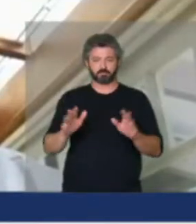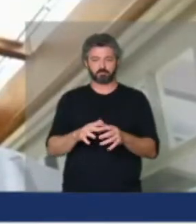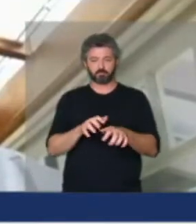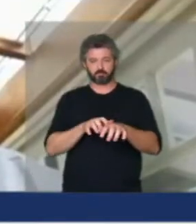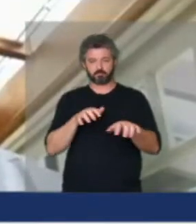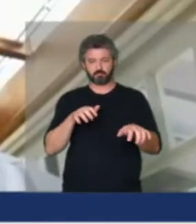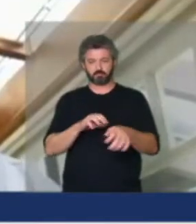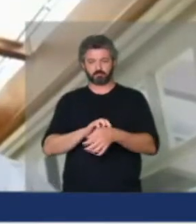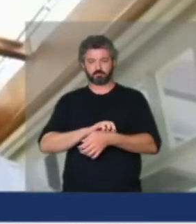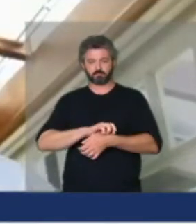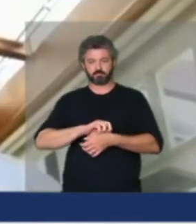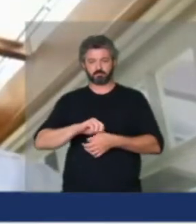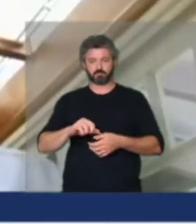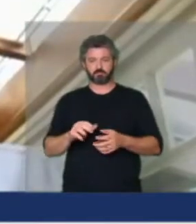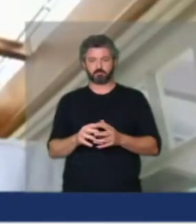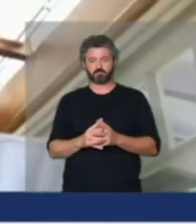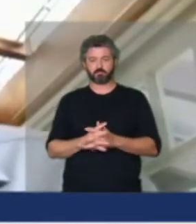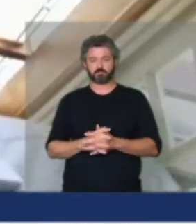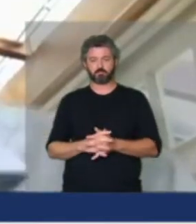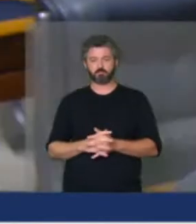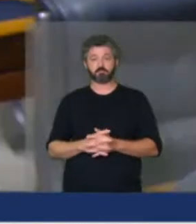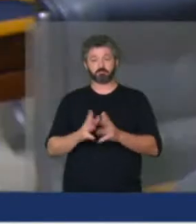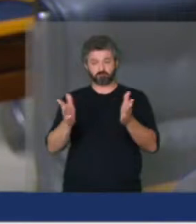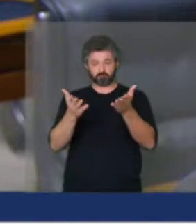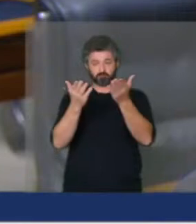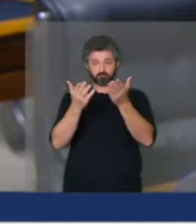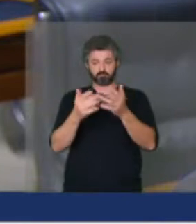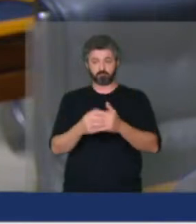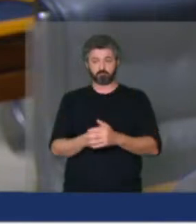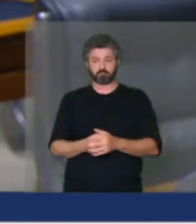PLENÁRIO MAS NÃO TEM PROBLEMA, PRESIDENTE. [PRESIDENTE]: DEPOIS EU PASSO UM MINUTO. [DEPUTADO]: OBRIGADO ROSÁRIO. PRESIDENTE, PRIMEIRO